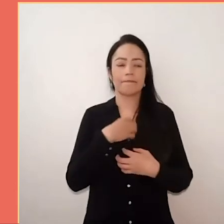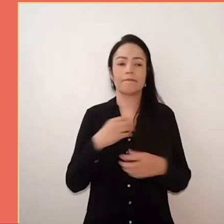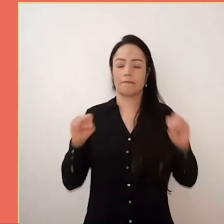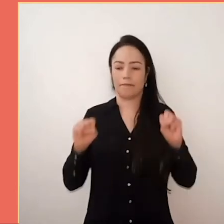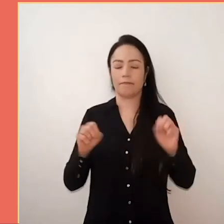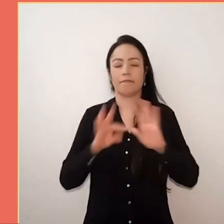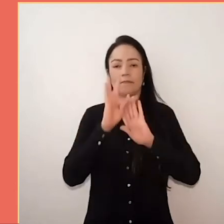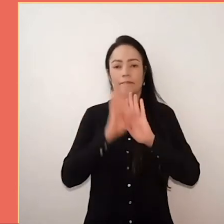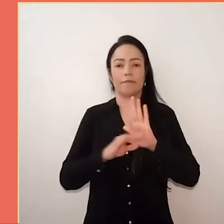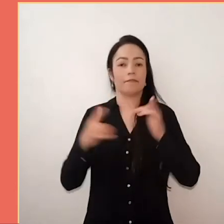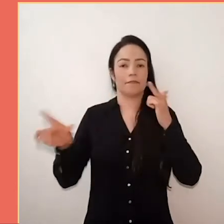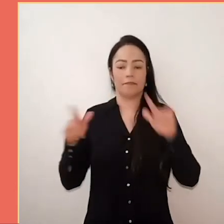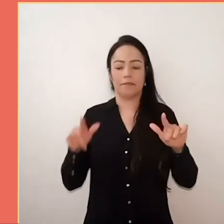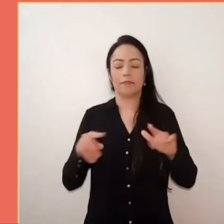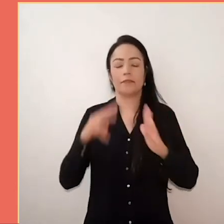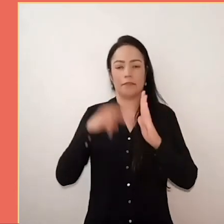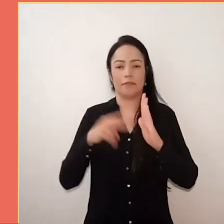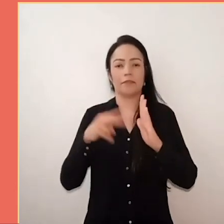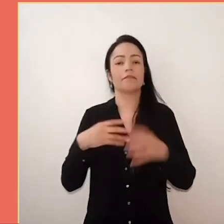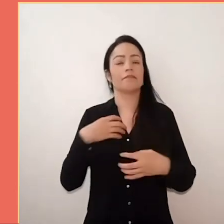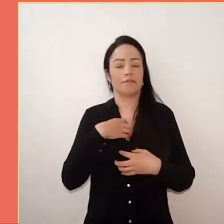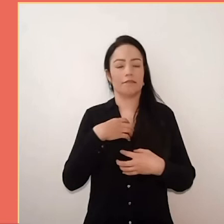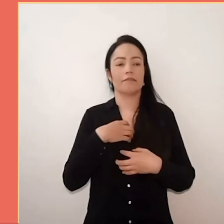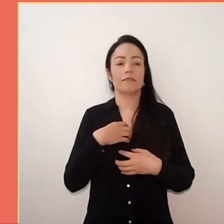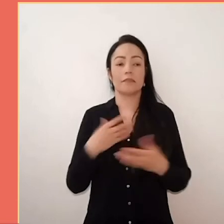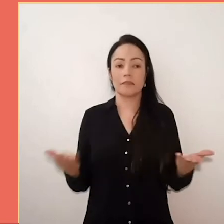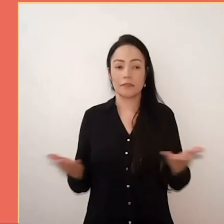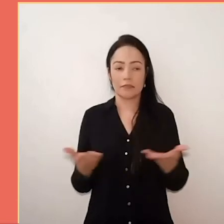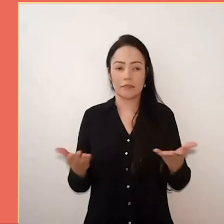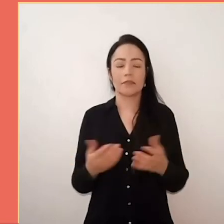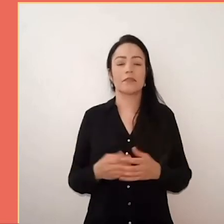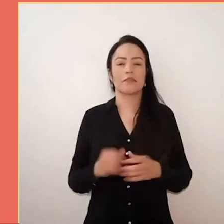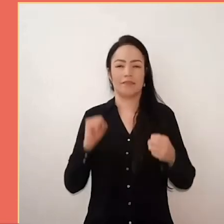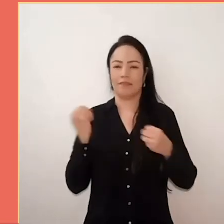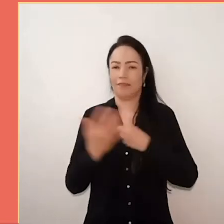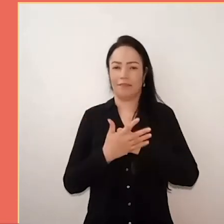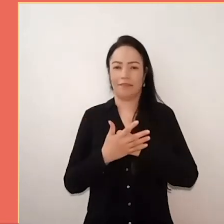eu acho que a leitura faz isso comigo. E nesse momento de pandemia, eu não sei o que seria de mim sem os livros.